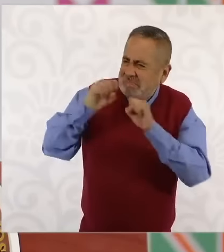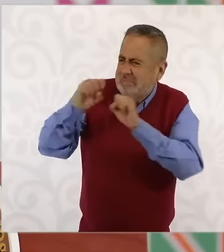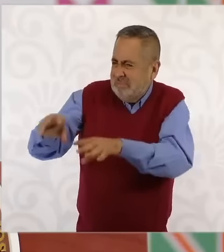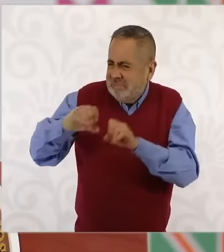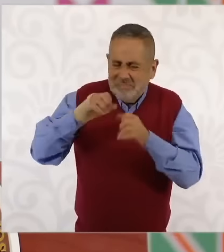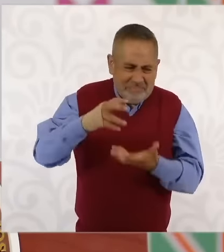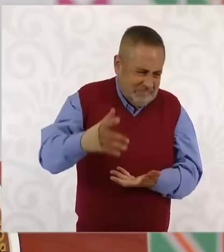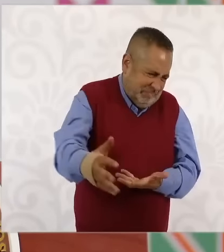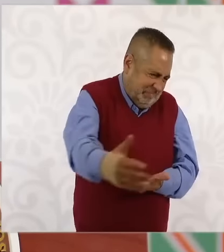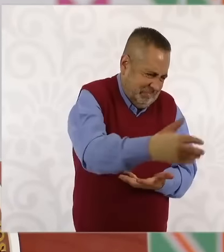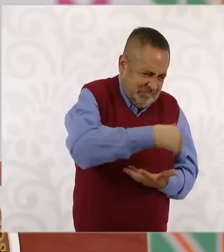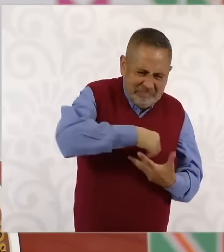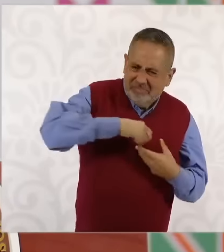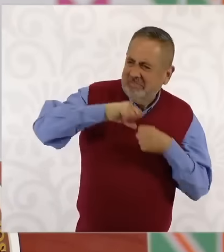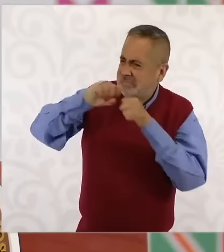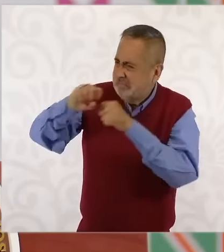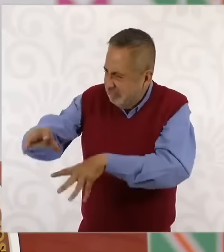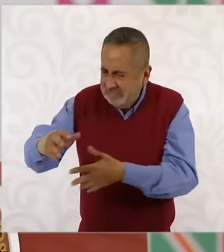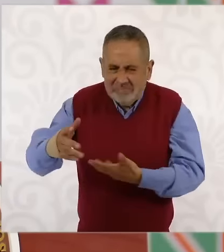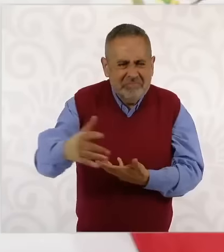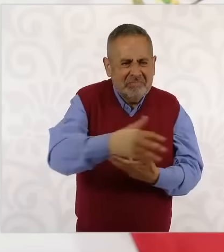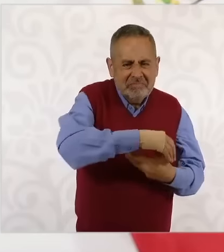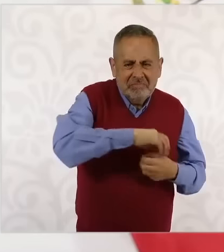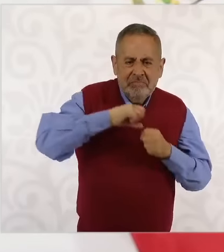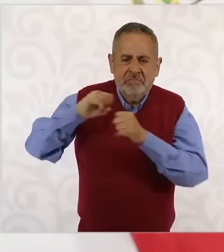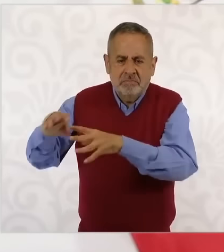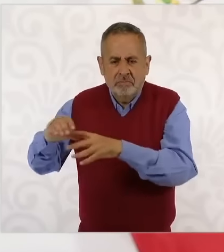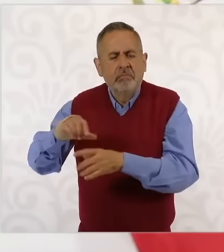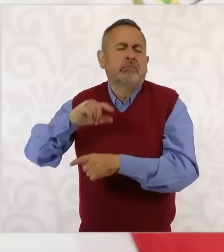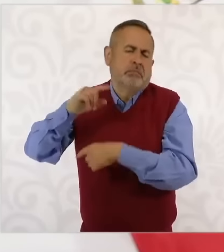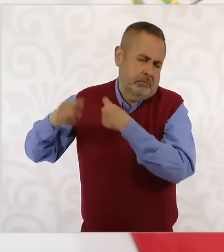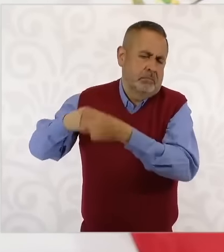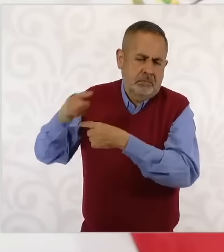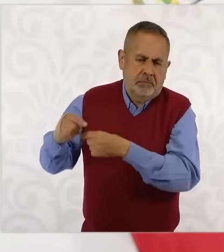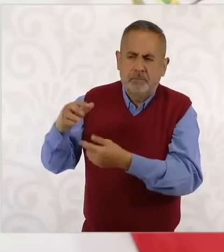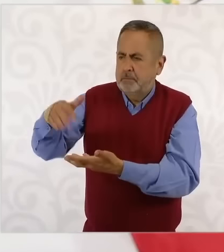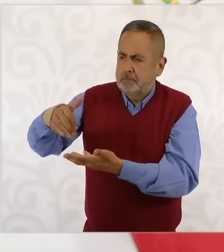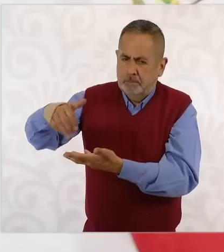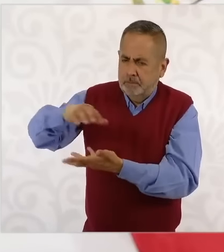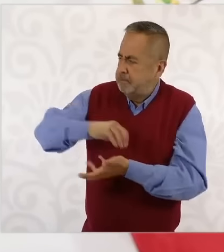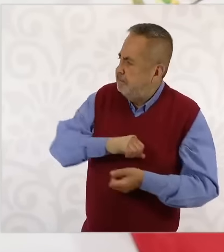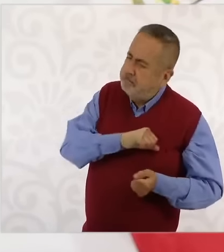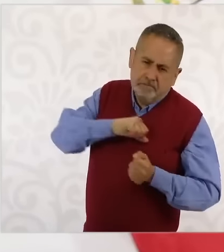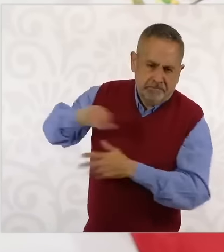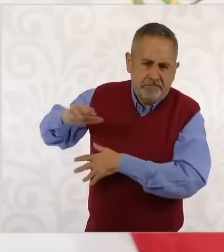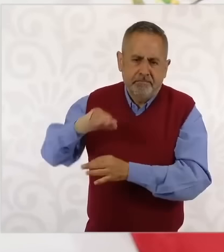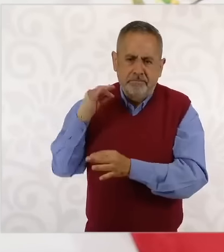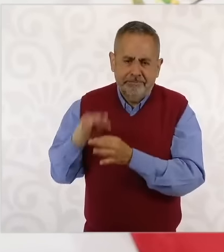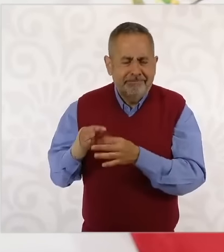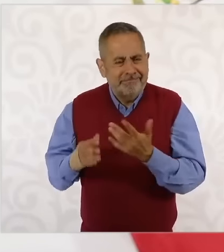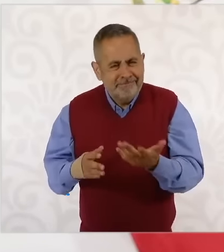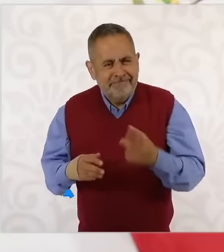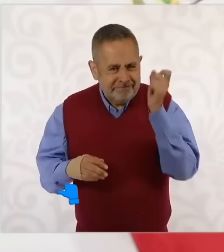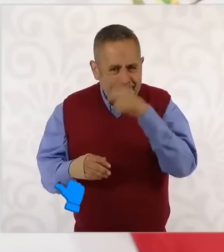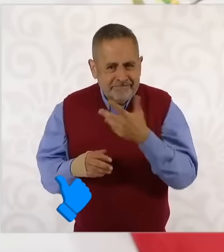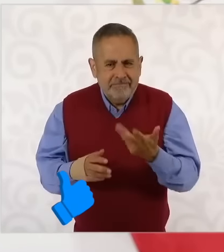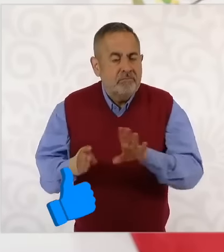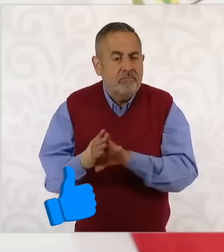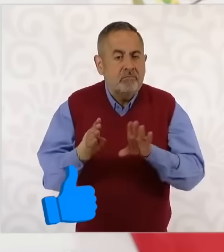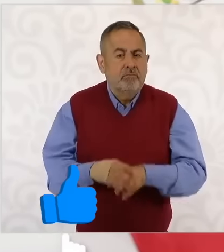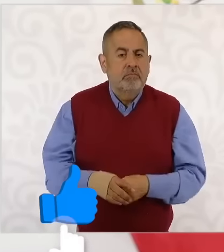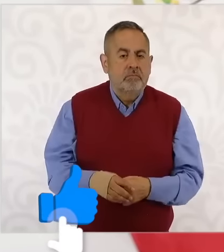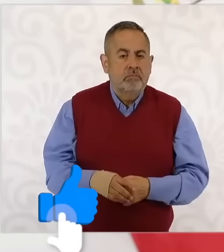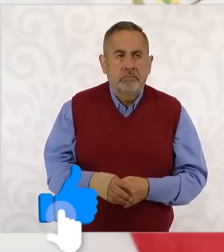llevarla eh al relleno sanitario. E es difícil que la gente diga, pues aquí lo pueden dejar,